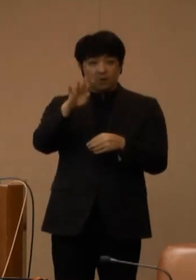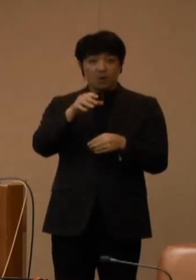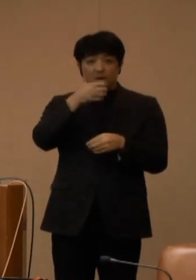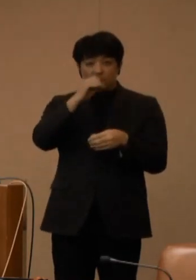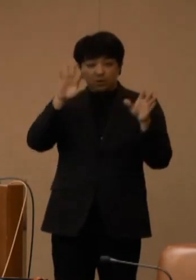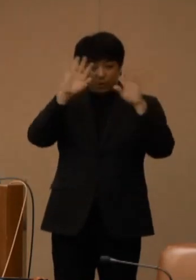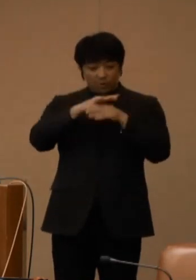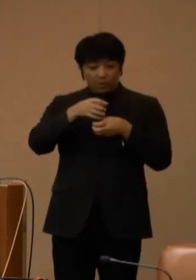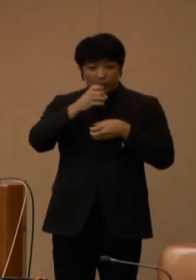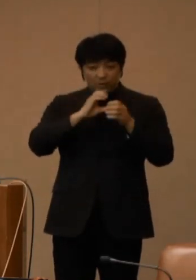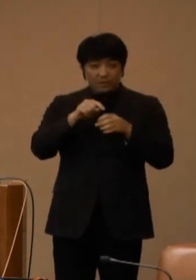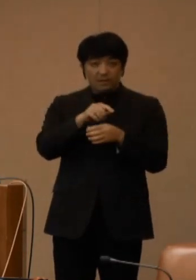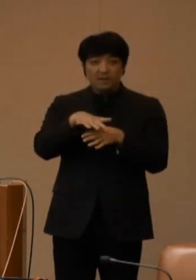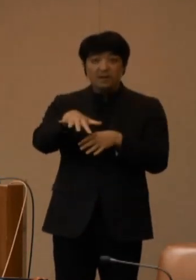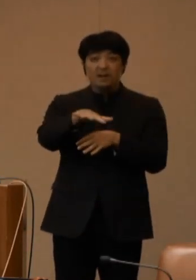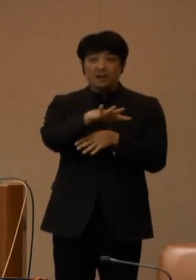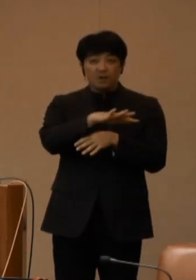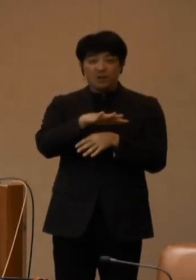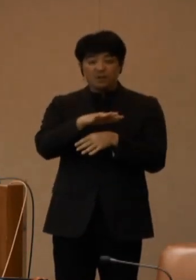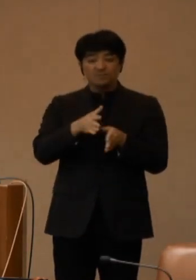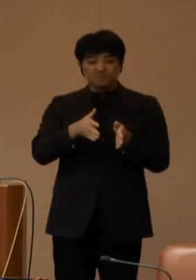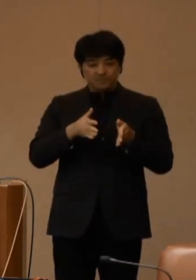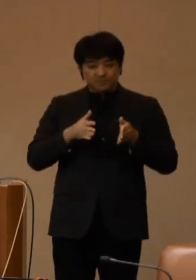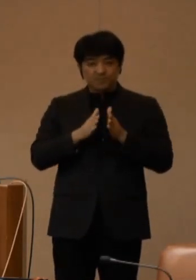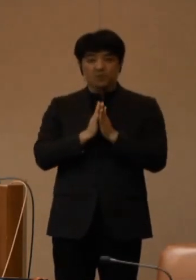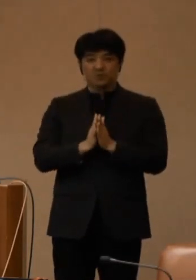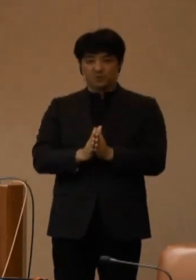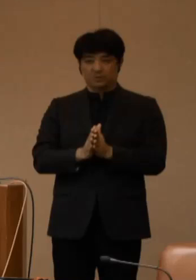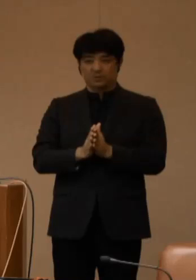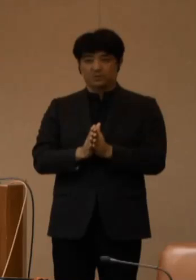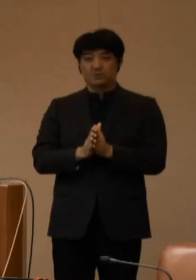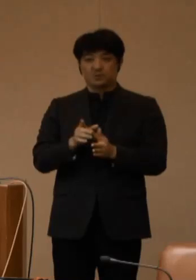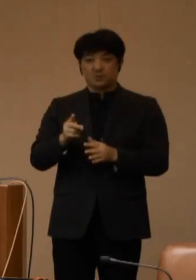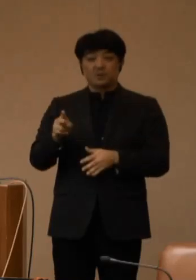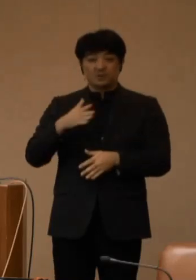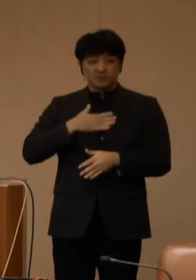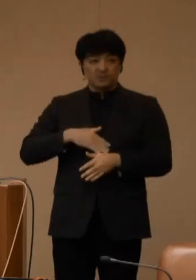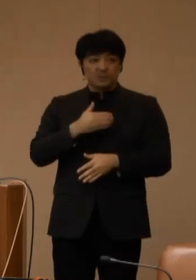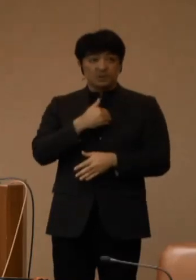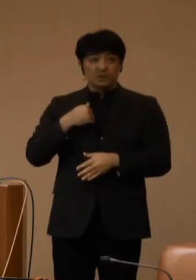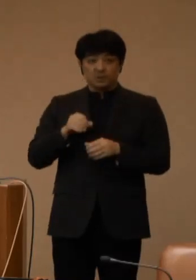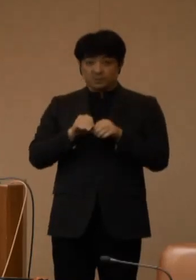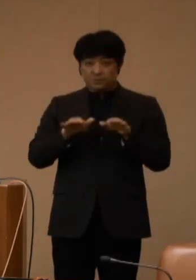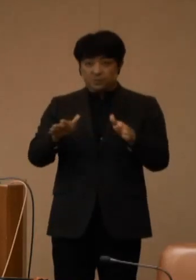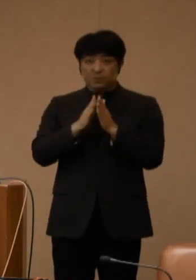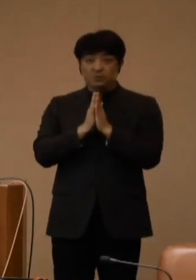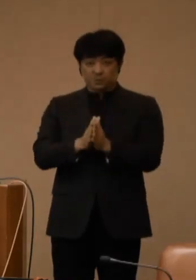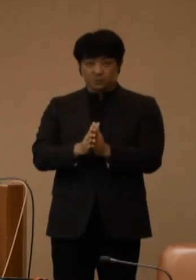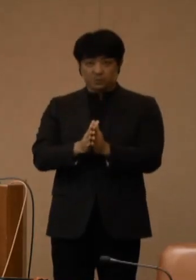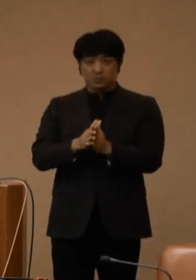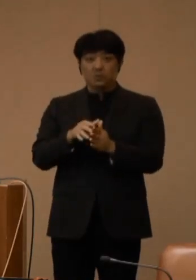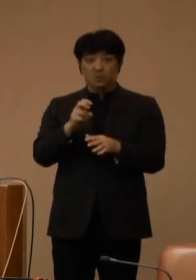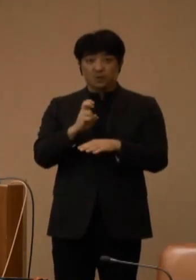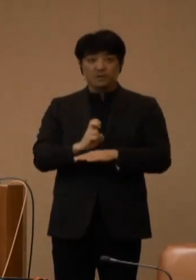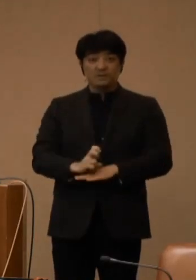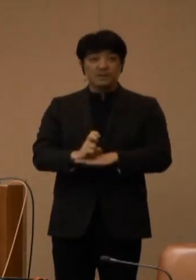周知を徹底してください。周知徹底が困難な場合は、成人式の延期、